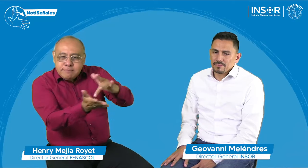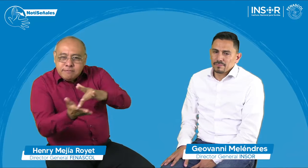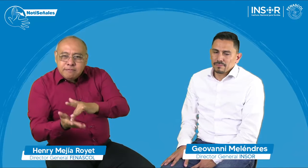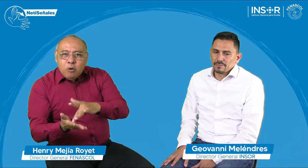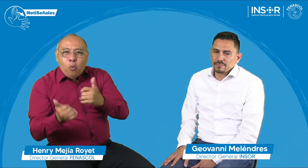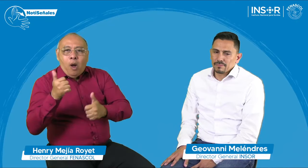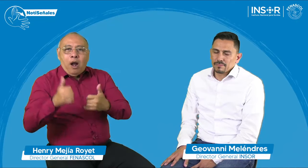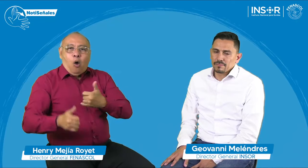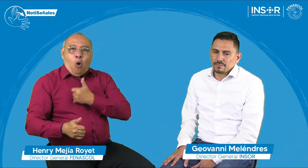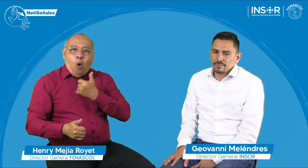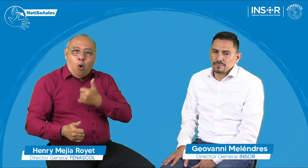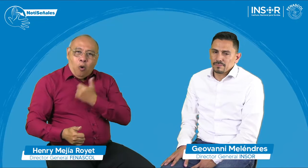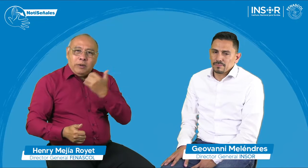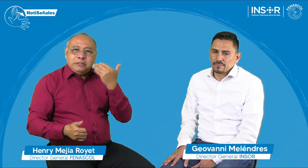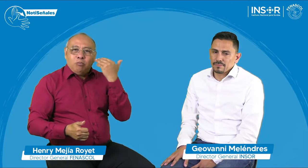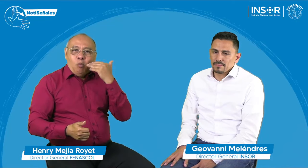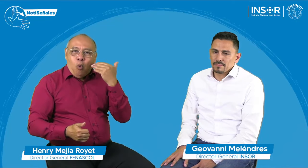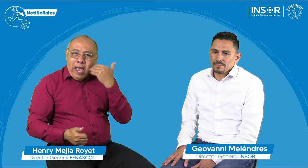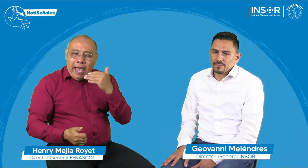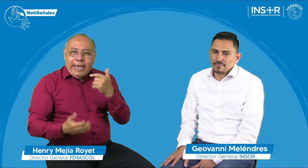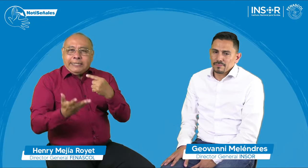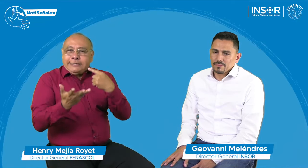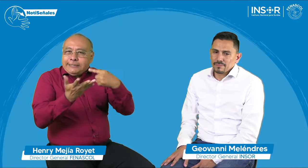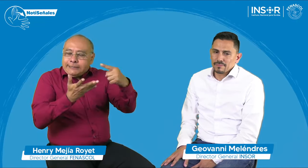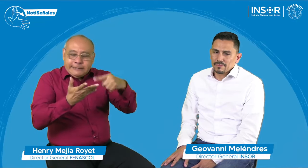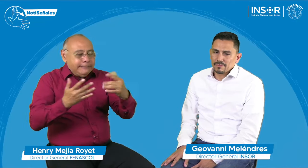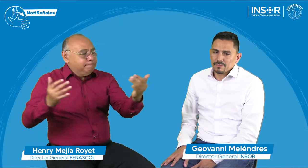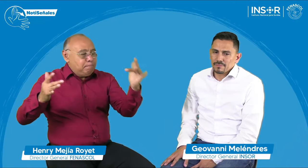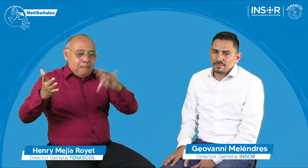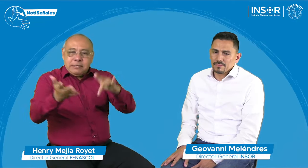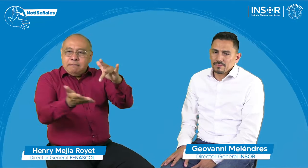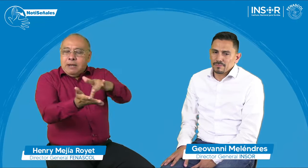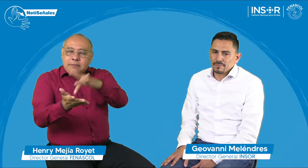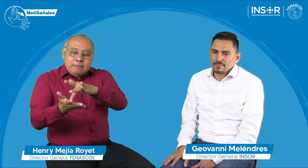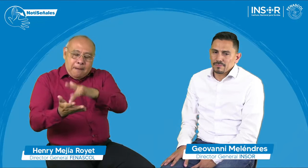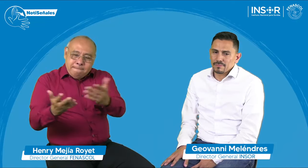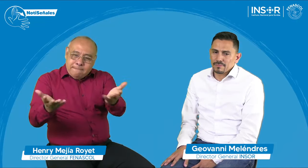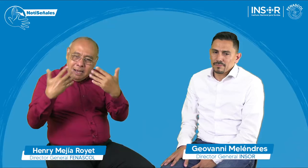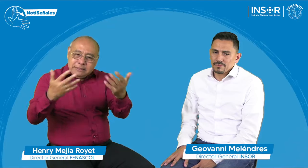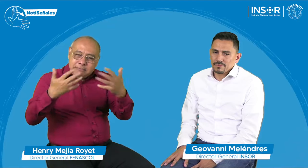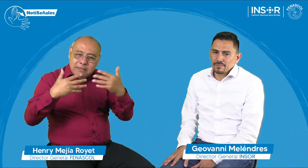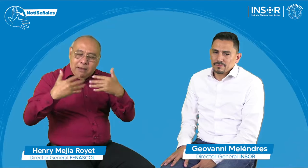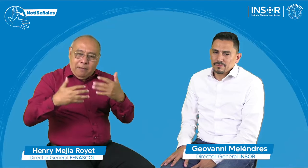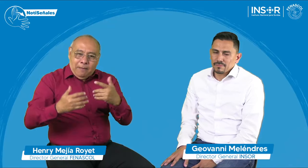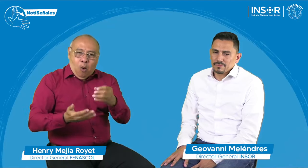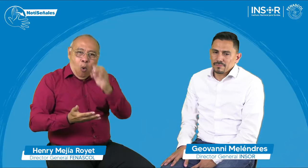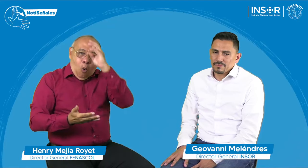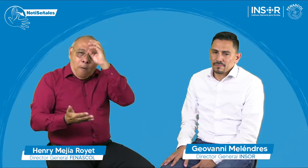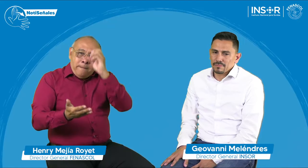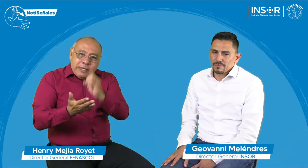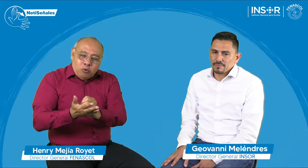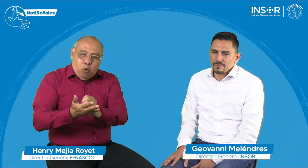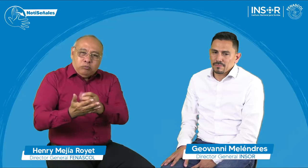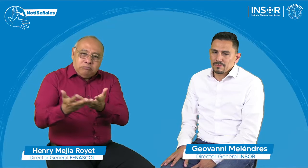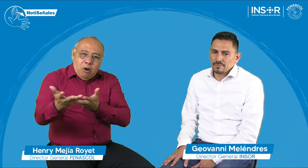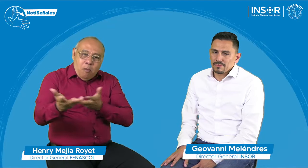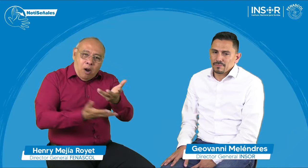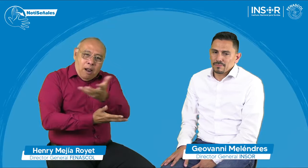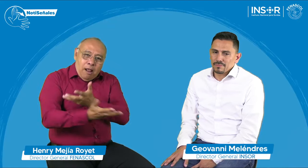como Fenascol estamos buscando que existan estos cambios que se dé el espacio a la